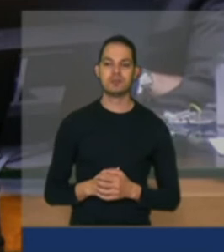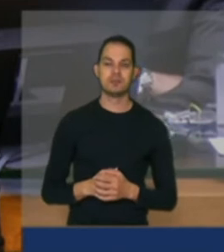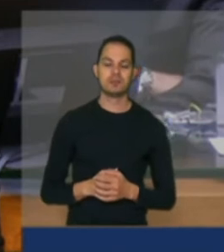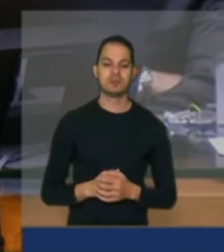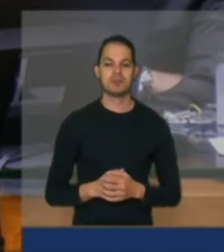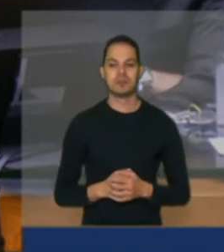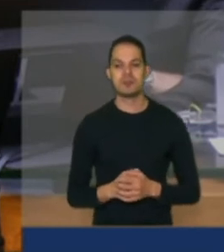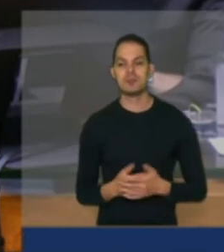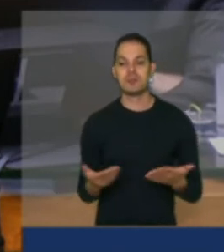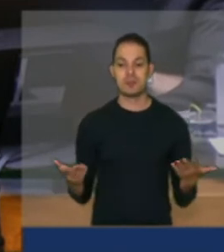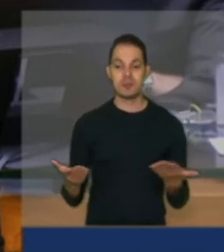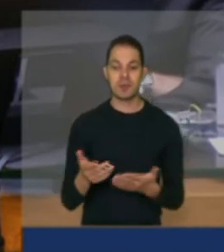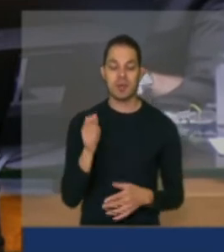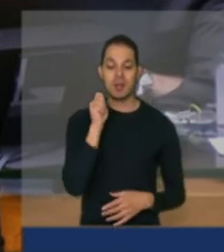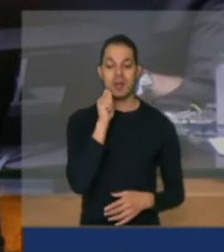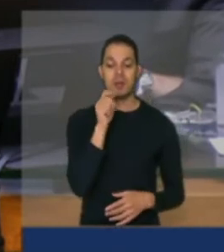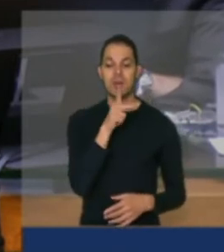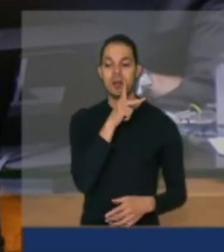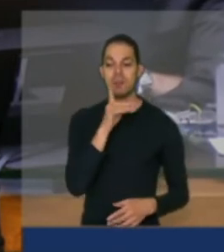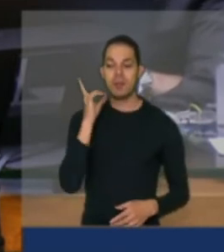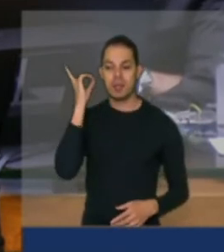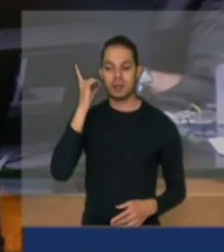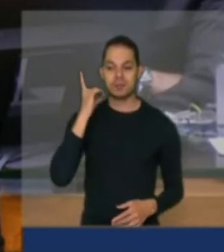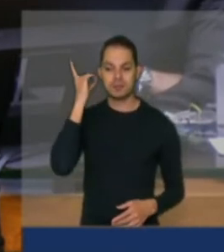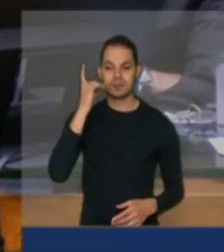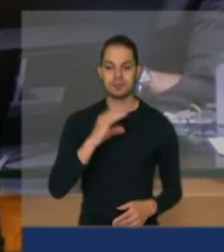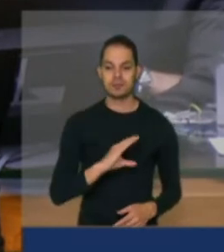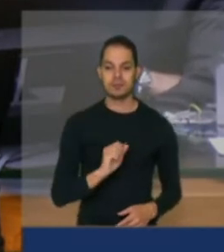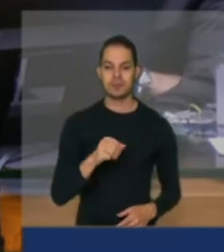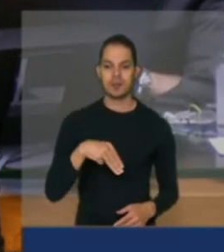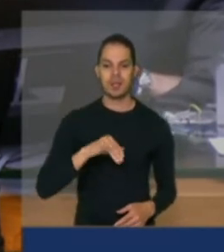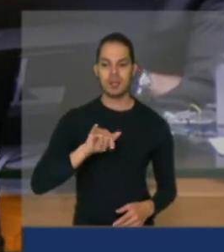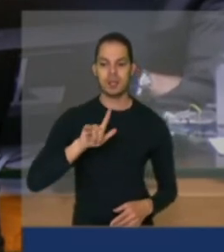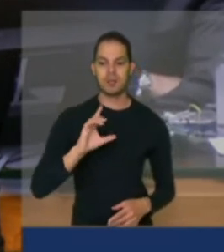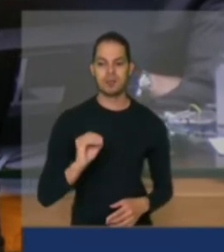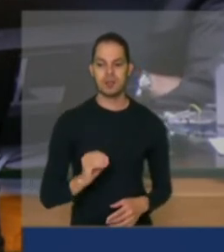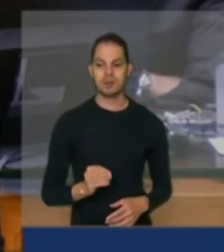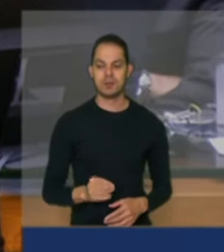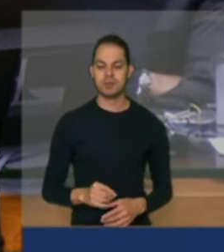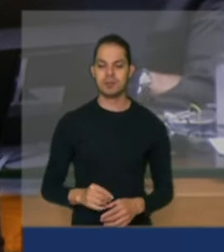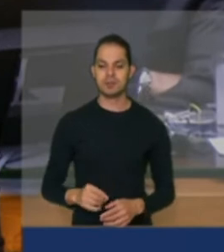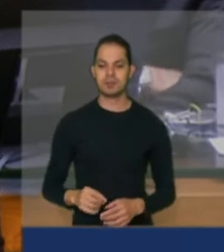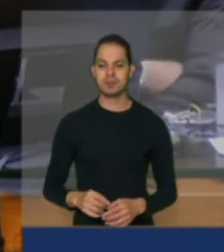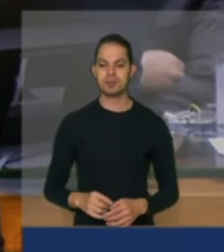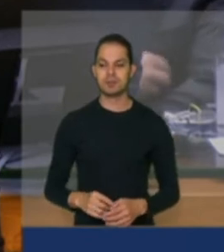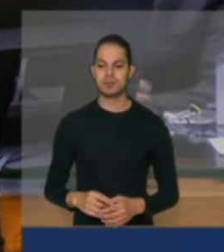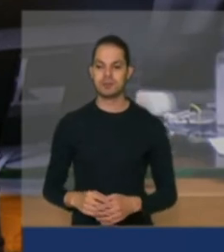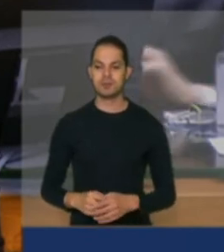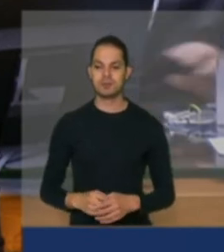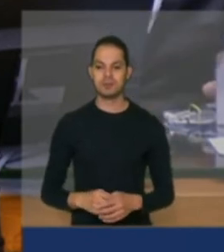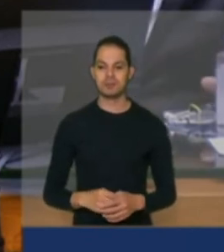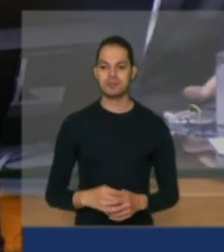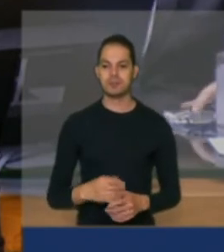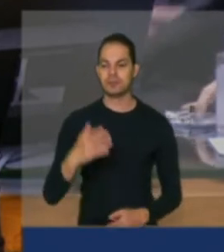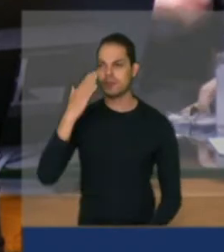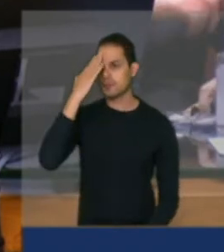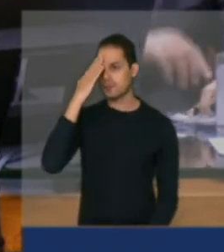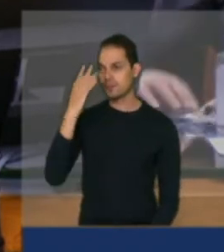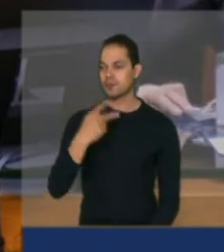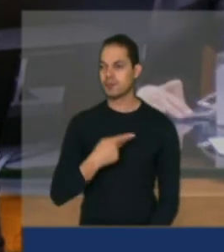AGORA SIM AO AMAPÁ, COM O DEPUTADO CAMILO CAPIBERIBE. [DEPUTADO]: MUITO OBRIGADO, SENHOR PRESIDENTE, DEPUTADO GILBERTO NASCIMENTO A QUEM EU CUMPRIMENTO COMPRIMO